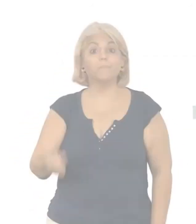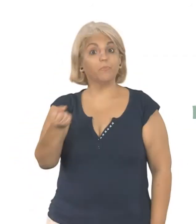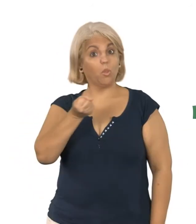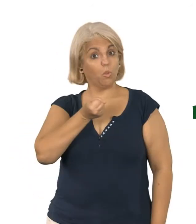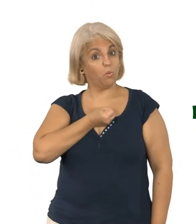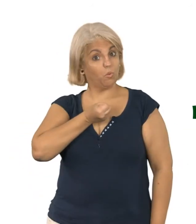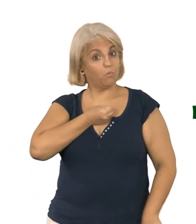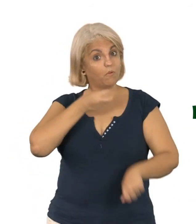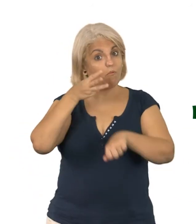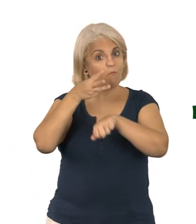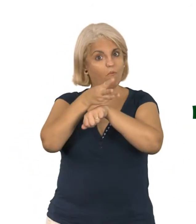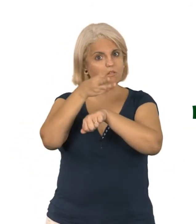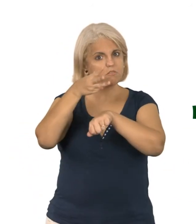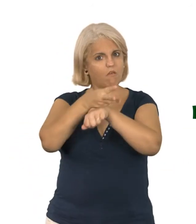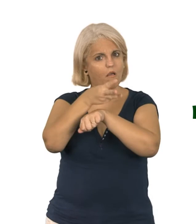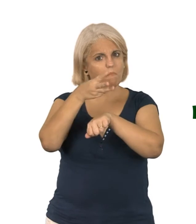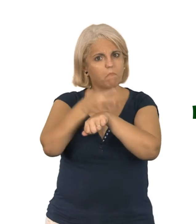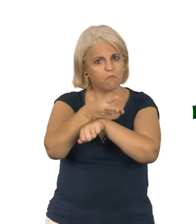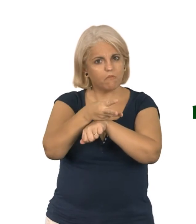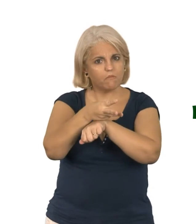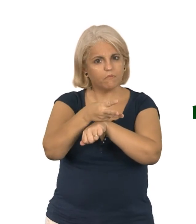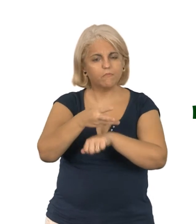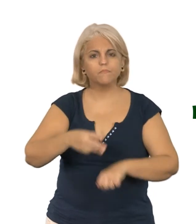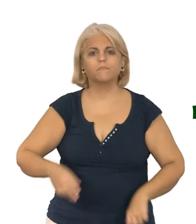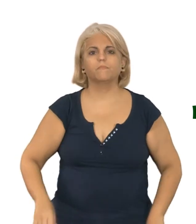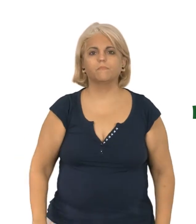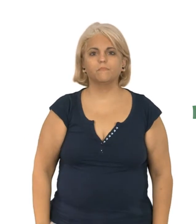Qual é o seu número do Whatsapp?